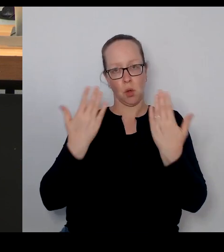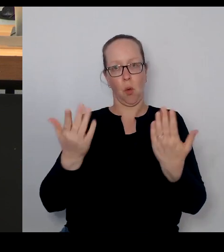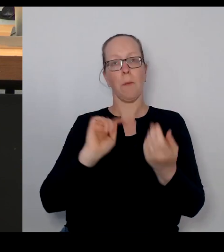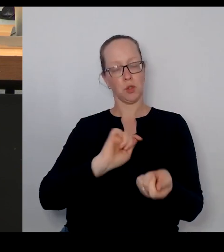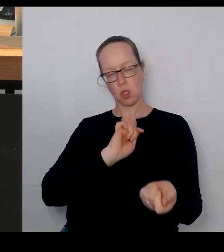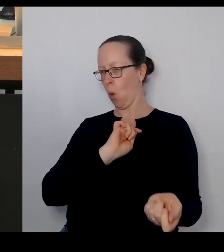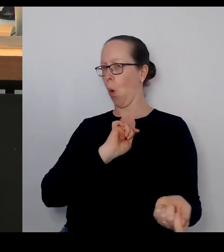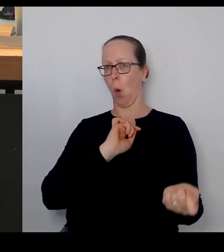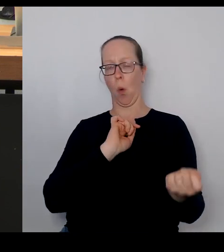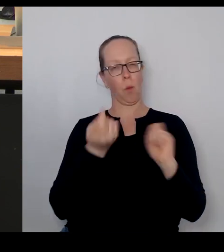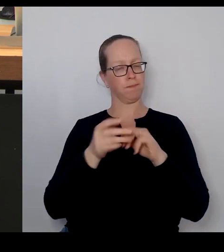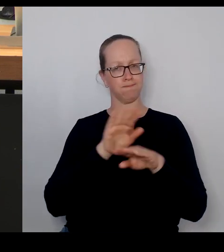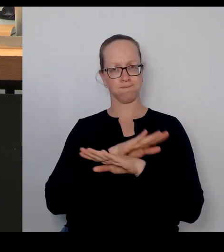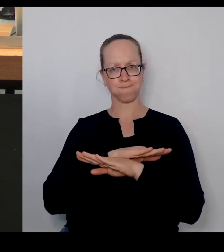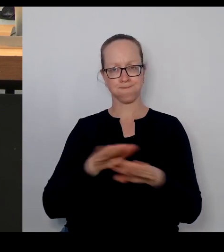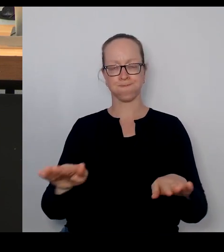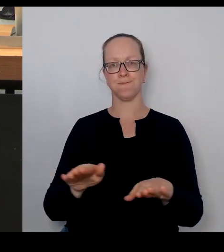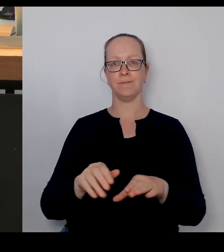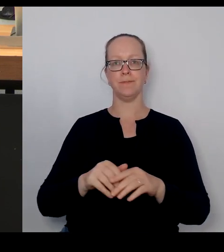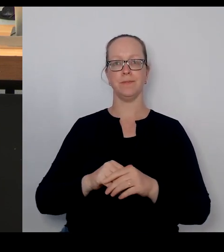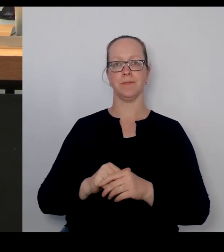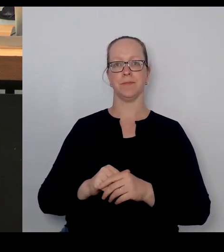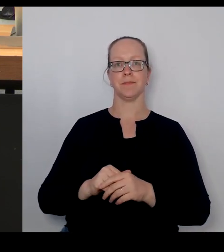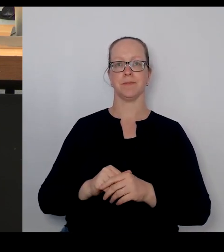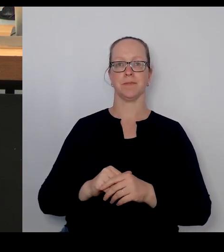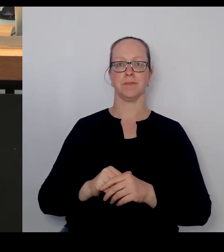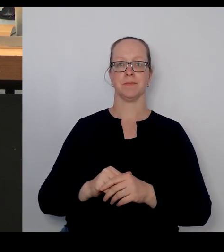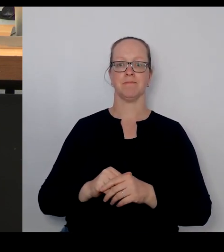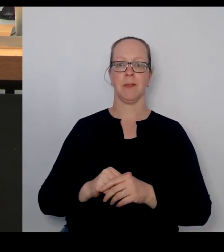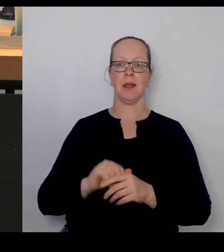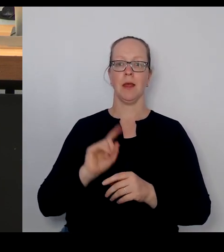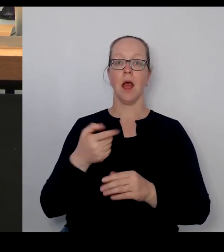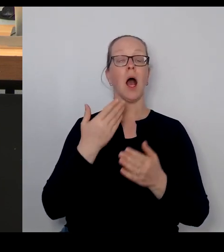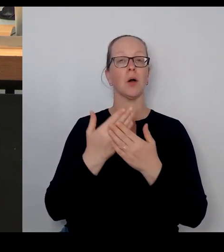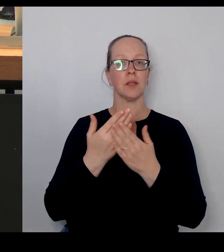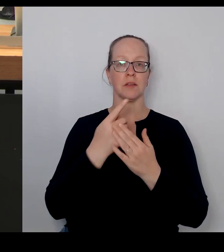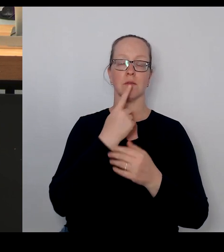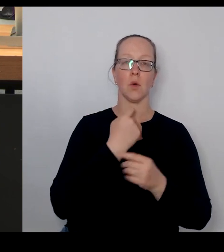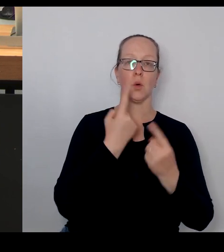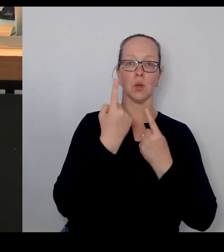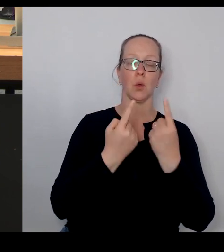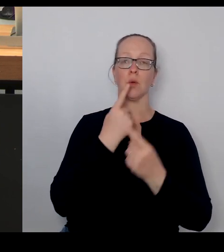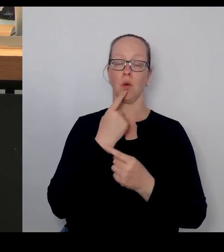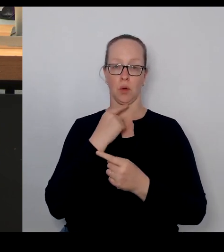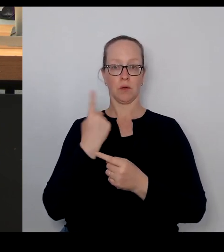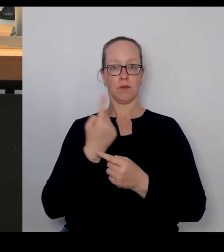Grün Rot an die Kommunalisierung gemacht. Es gab und gibt die Bezirke, die sich auf den Weg zur Eigenreinigung gemacht haben.